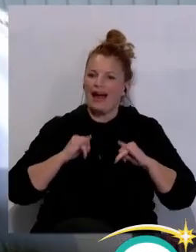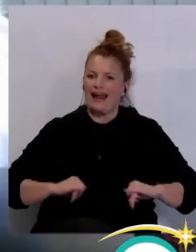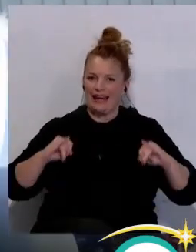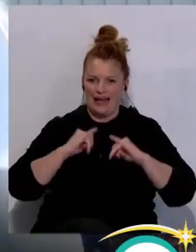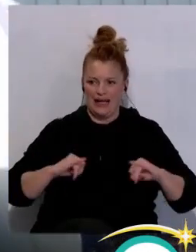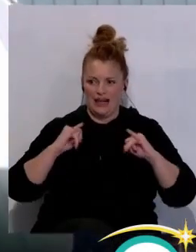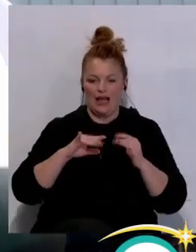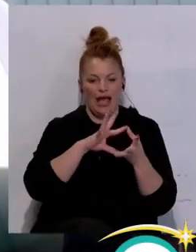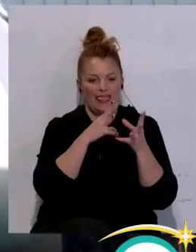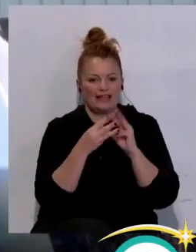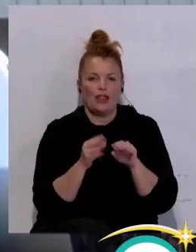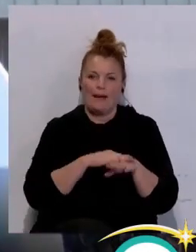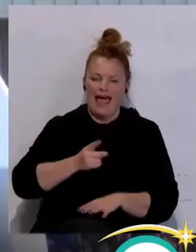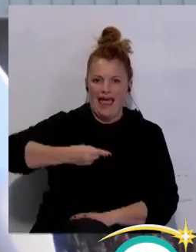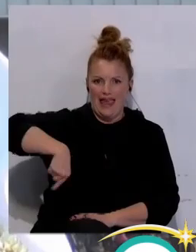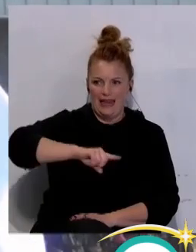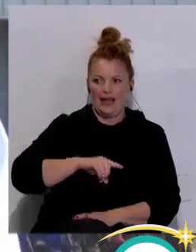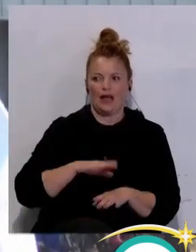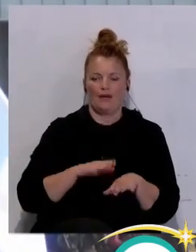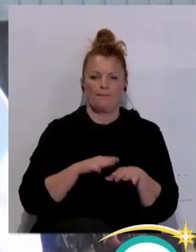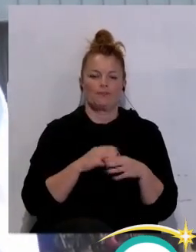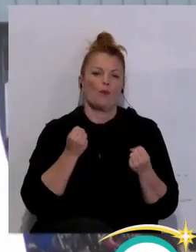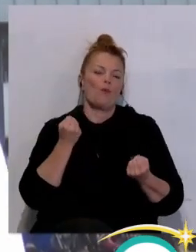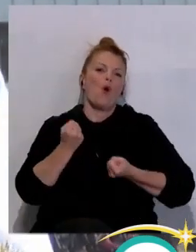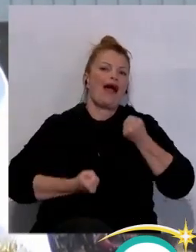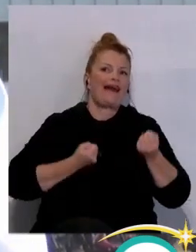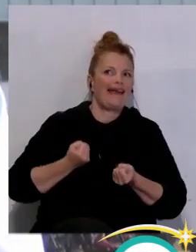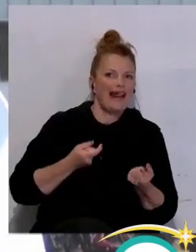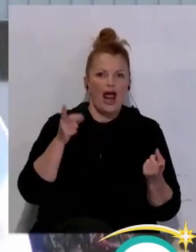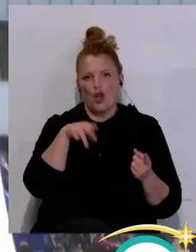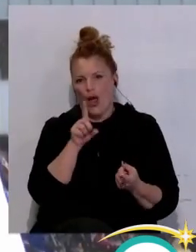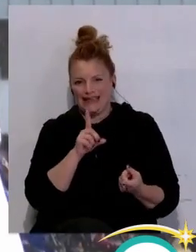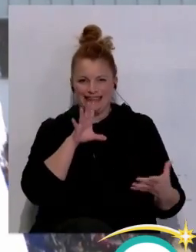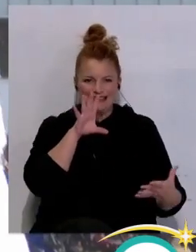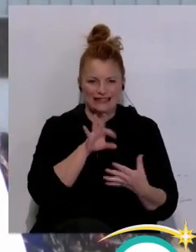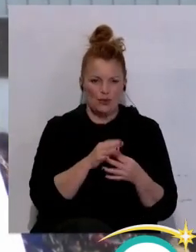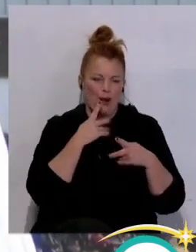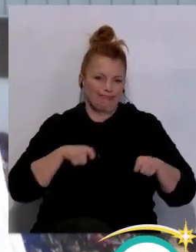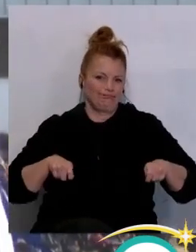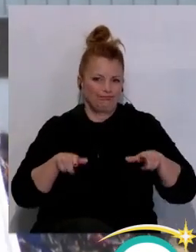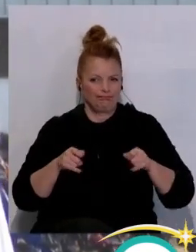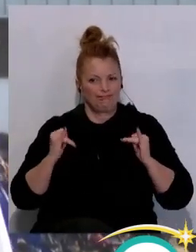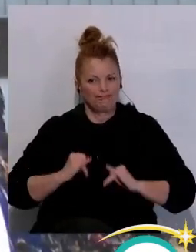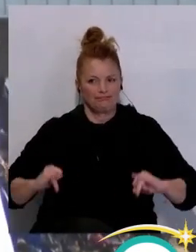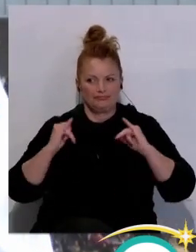adaptada a ellos la carrera ha sido digamos lo de menos y yo creo que lo más importante ha sido el